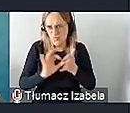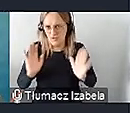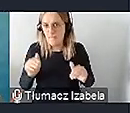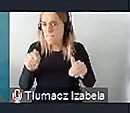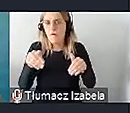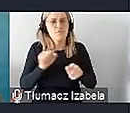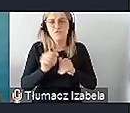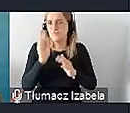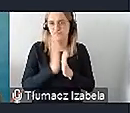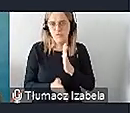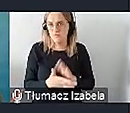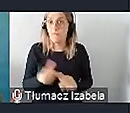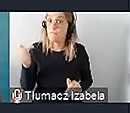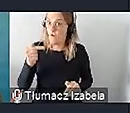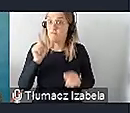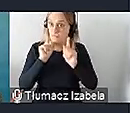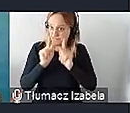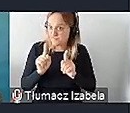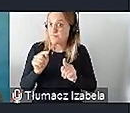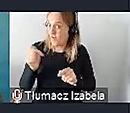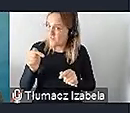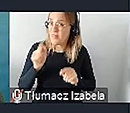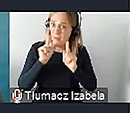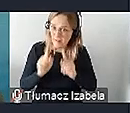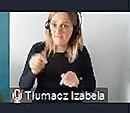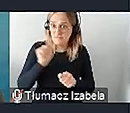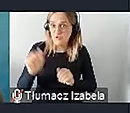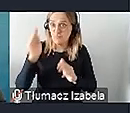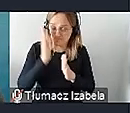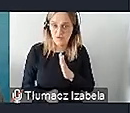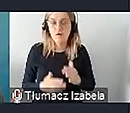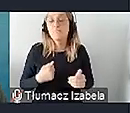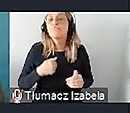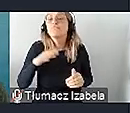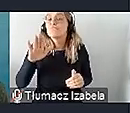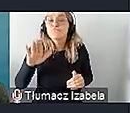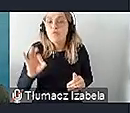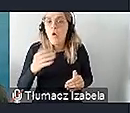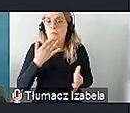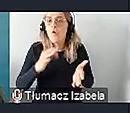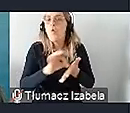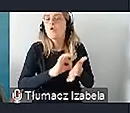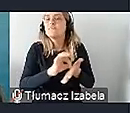że to może być bardzo proste i powinno być bardzo proste. Bo też mówimy o takim rysowaniu użytkowym.